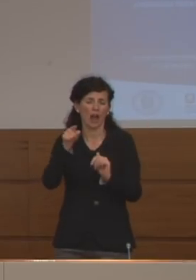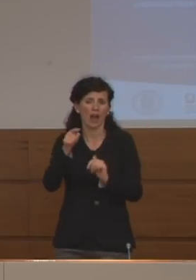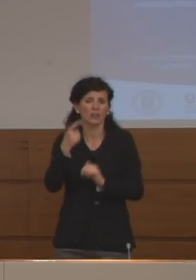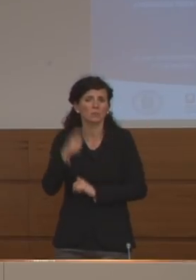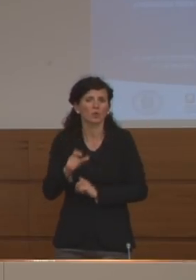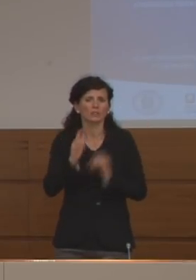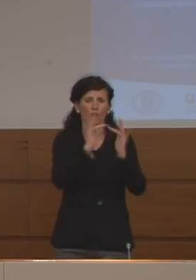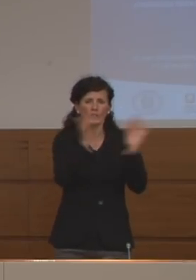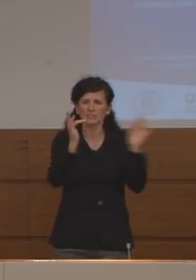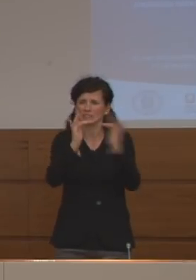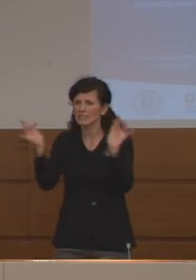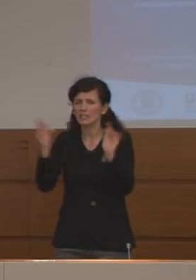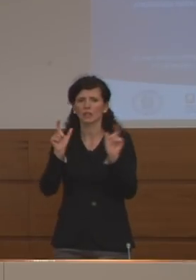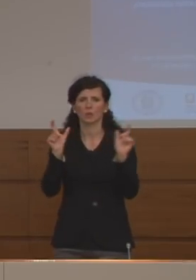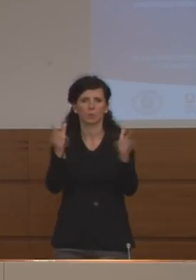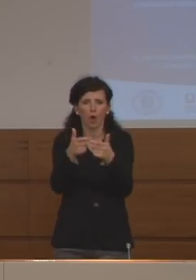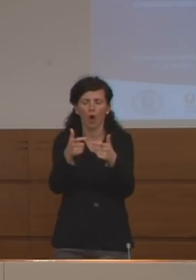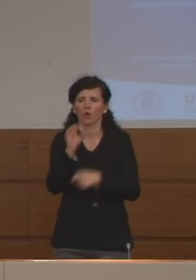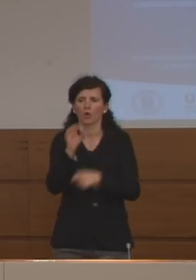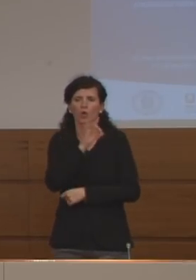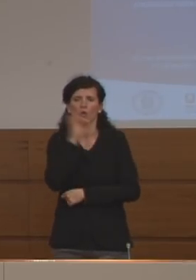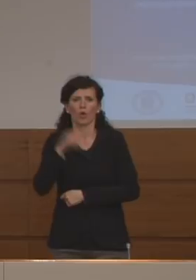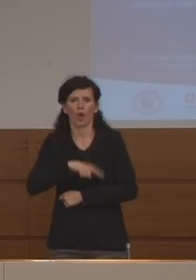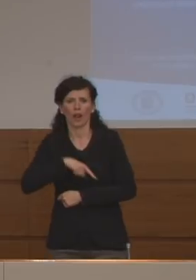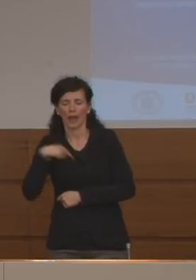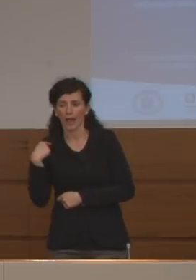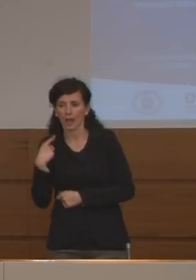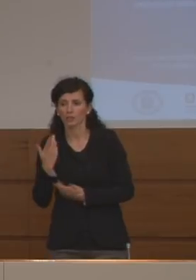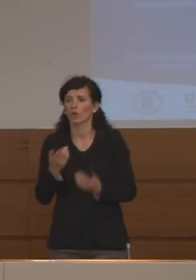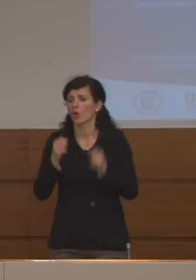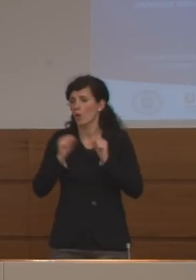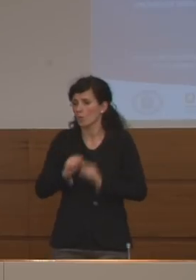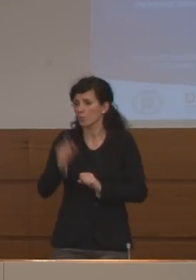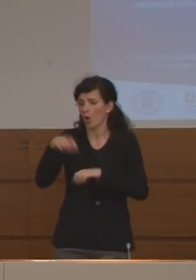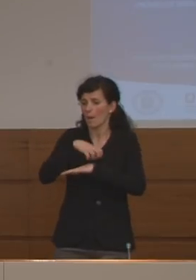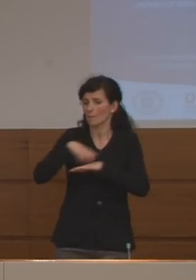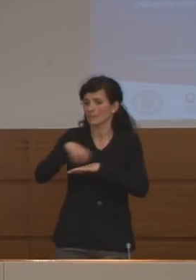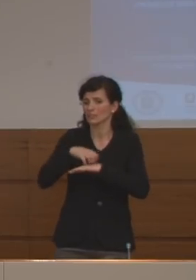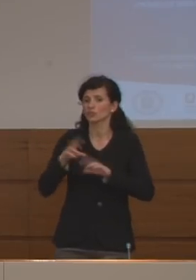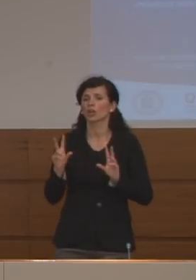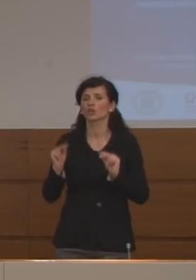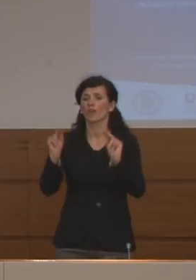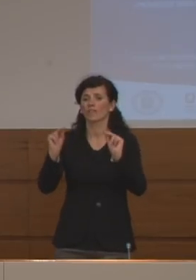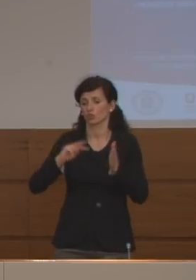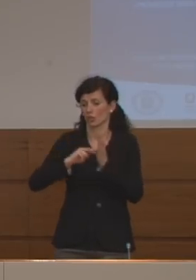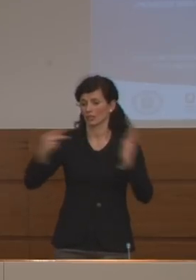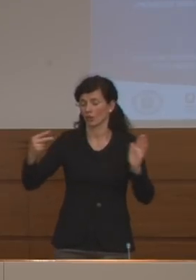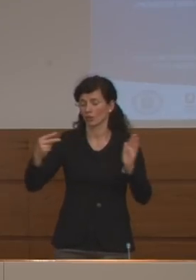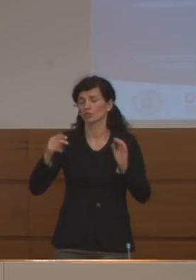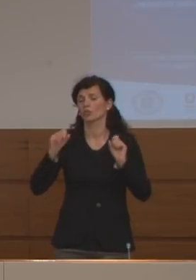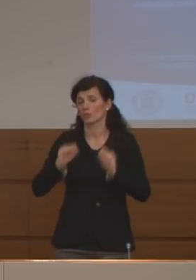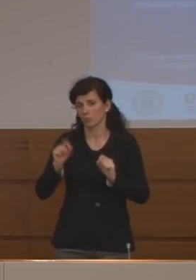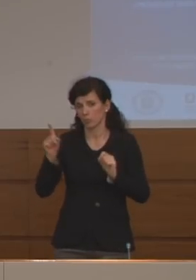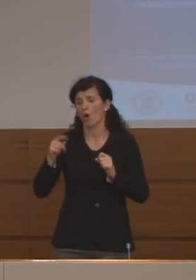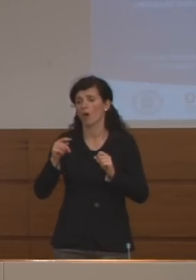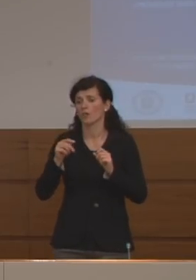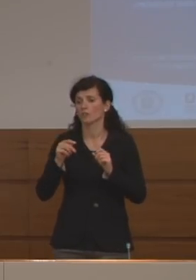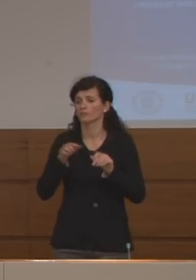bloccati o lentissimi. Magari il Ministro per l'Innovazione tecnologica, insieme alla Protezione Civile potrebbe sensibilizzare la grande